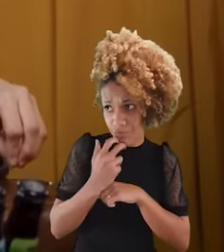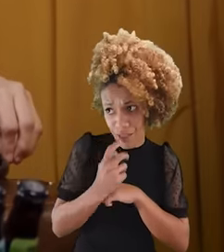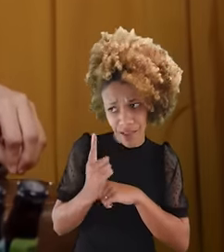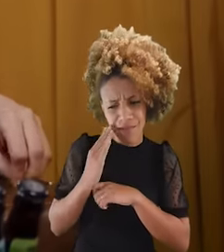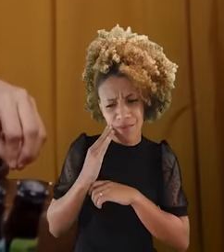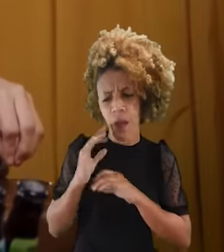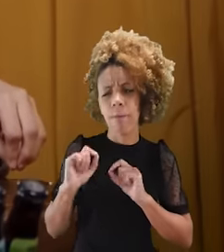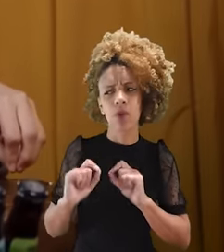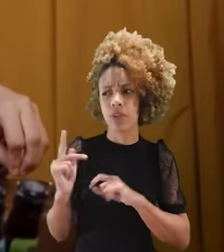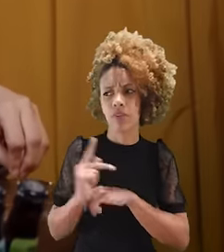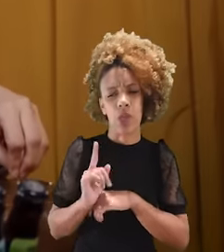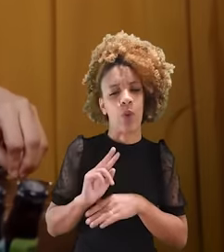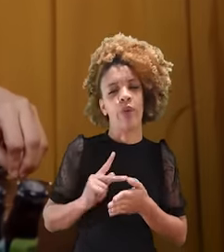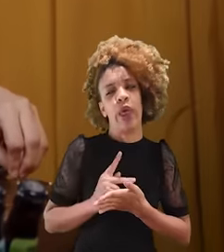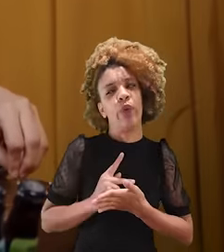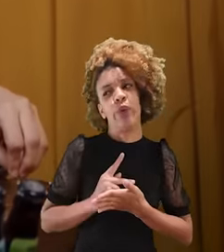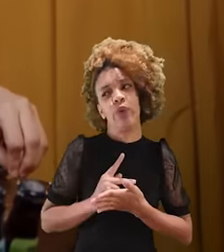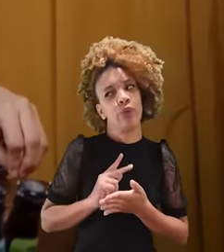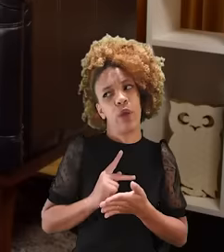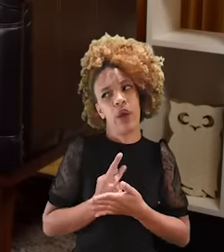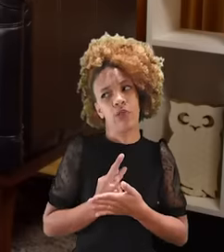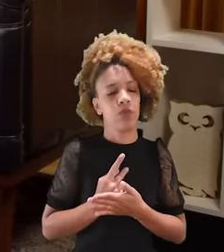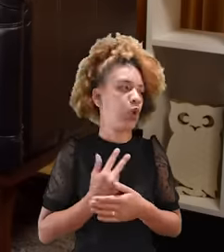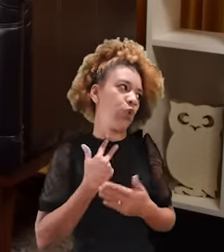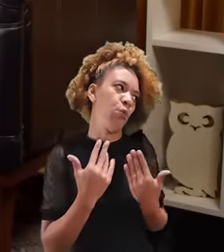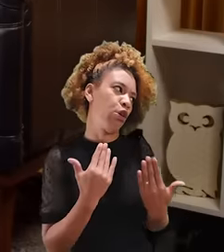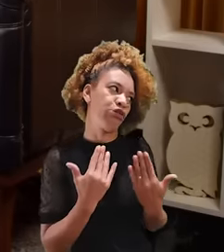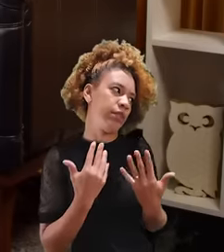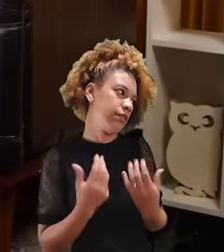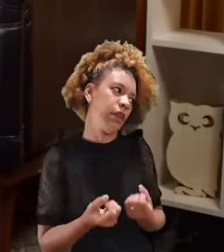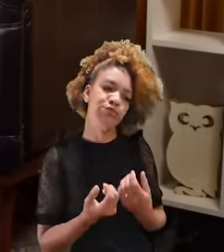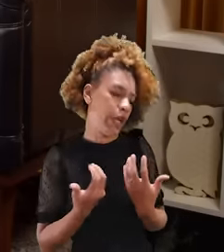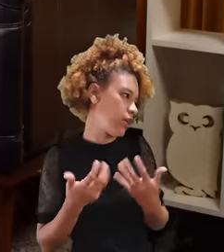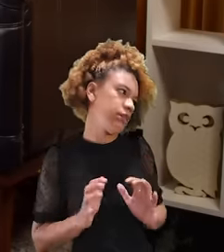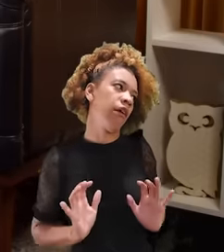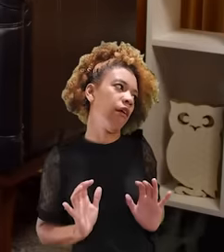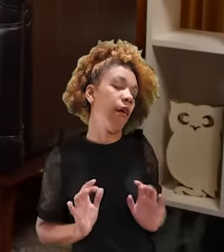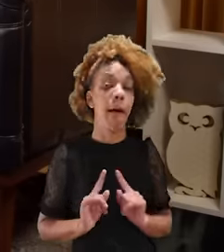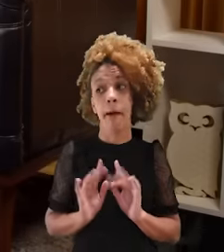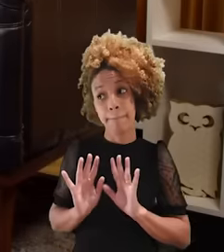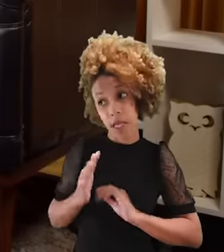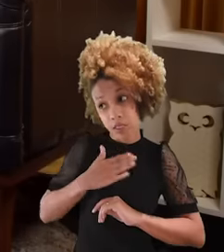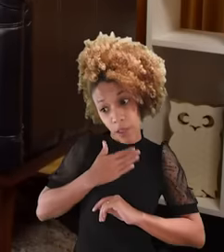o que tá falando então não é uma gafe não pode ser encarado como né é a meu ver é proposital